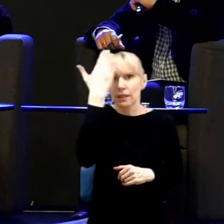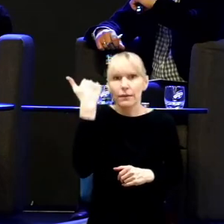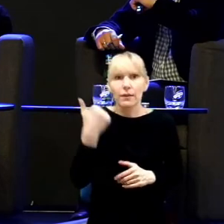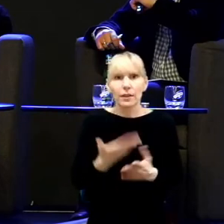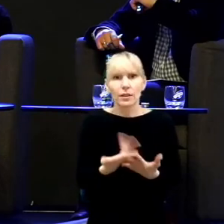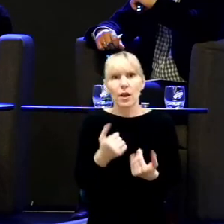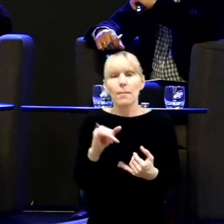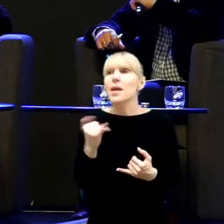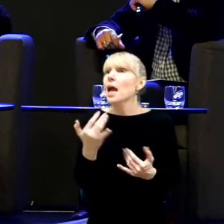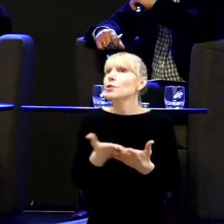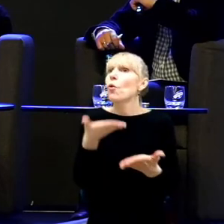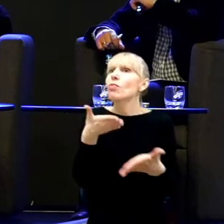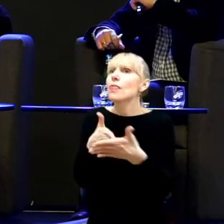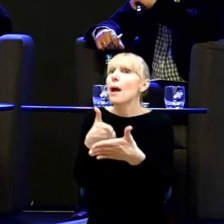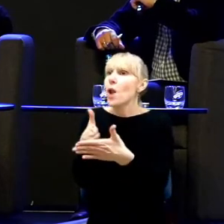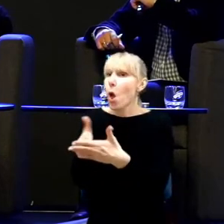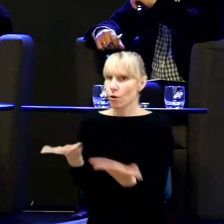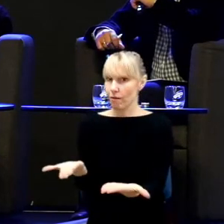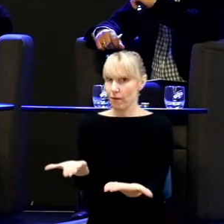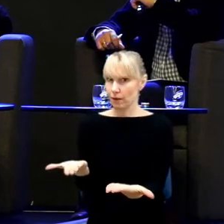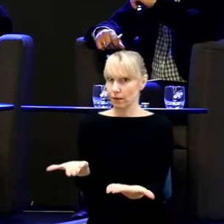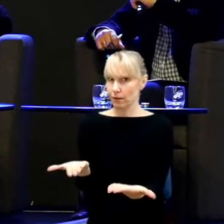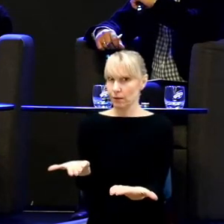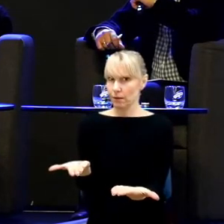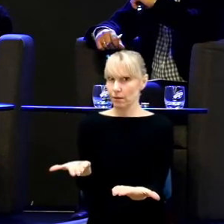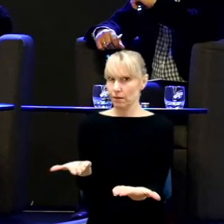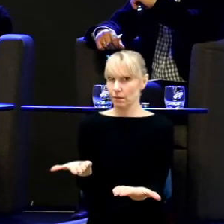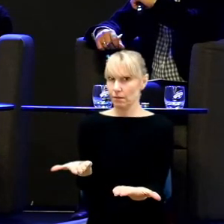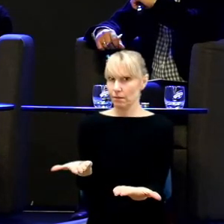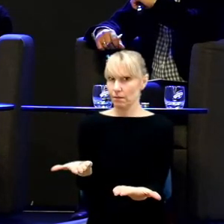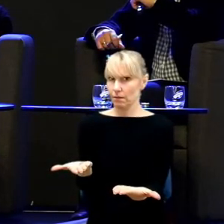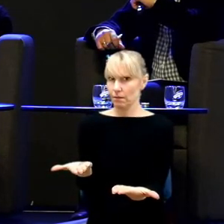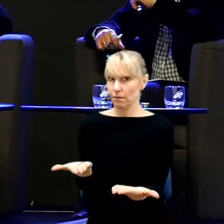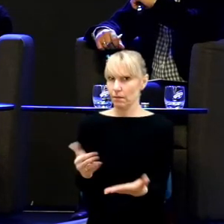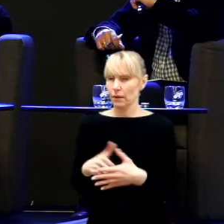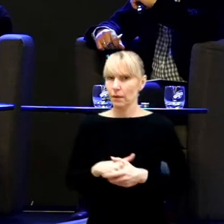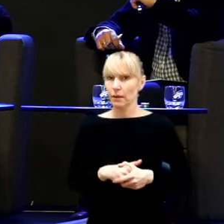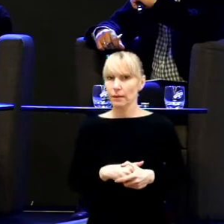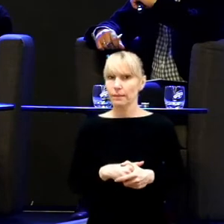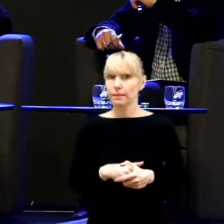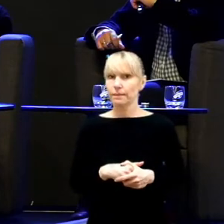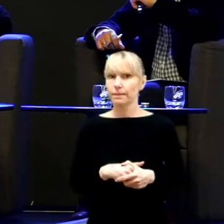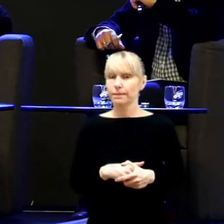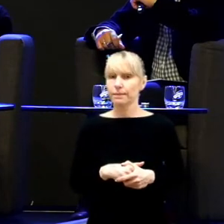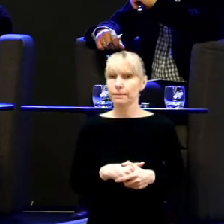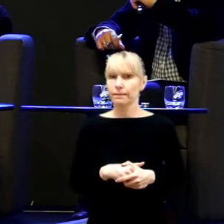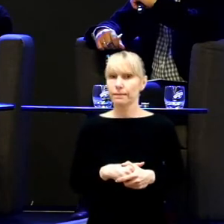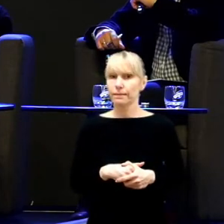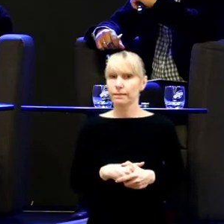I to jest, powiedzmy sobie szczerze, że jeżeli nie